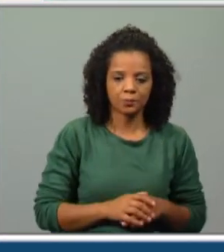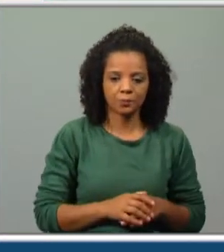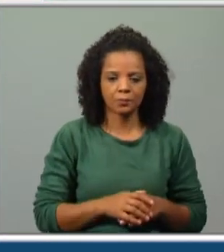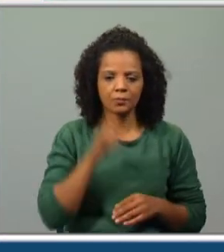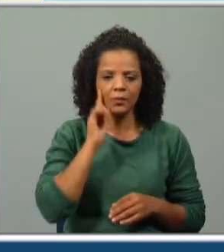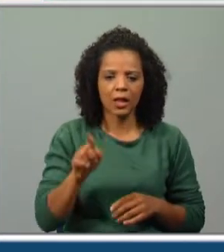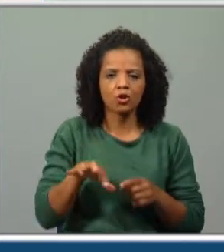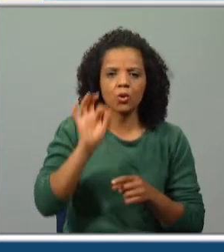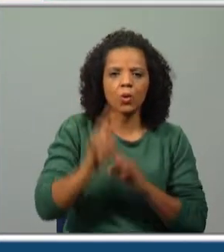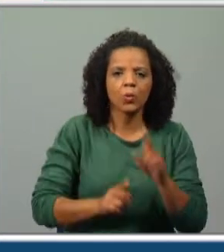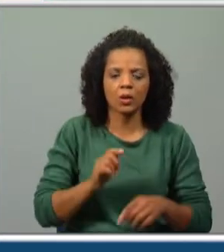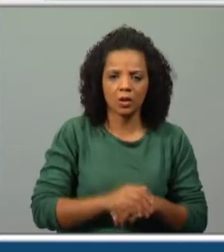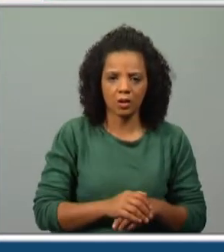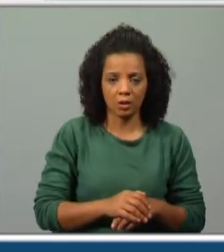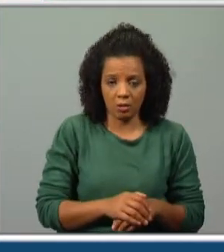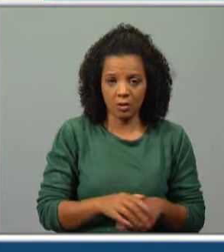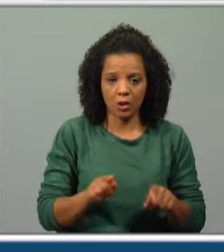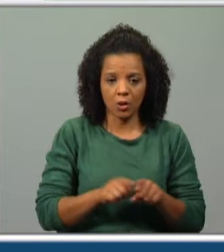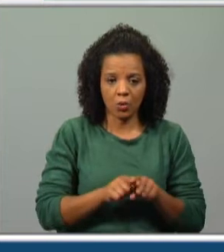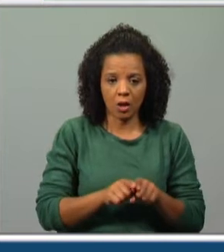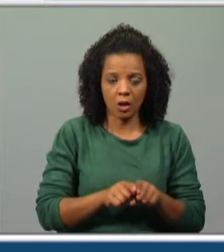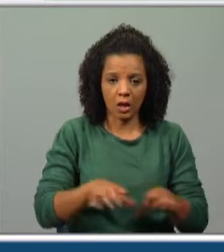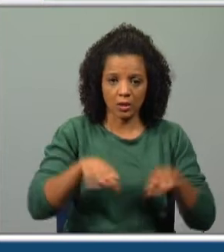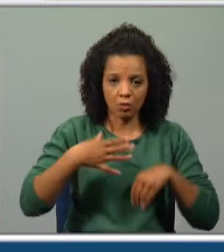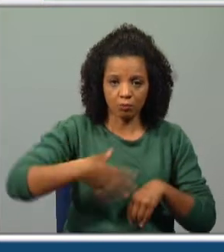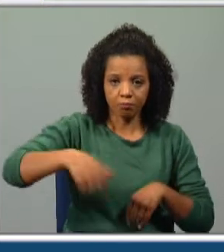que ela vai escolher ela deixou-se trazer é porque pretende escolher alguma 她會選擇她離開自己帶來是因為你想選擇一些